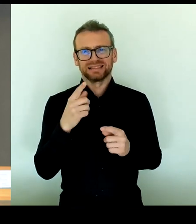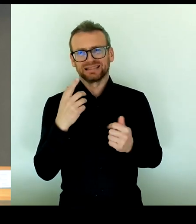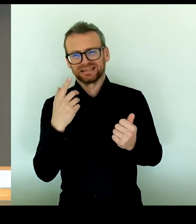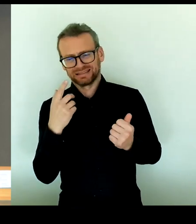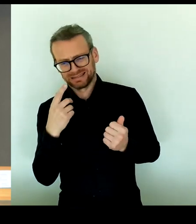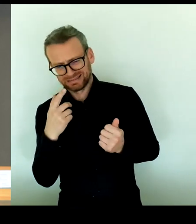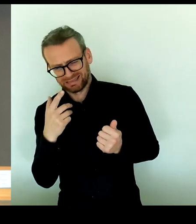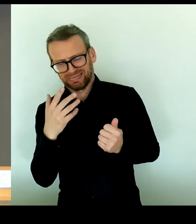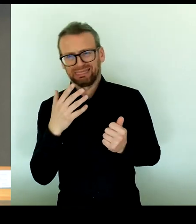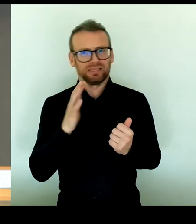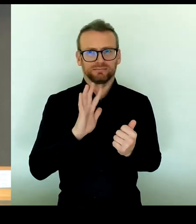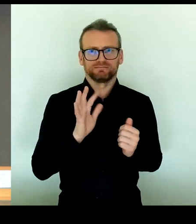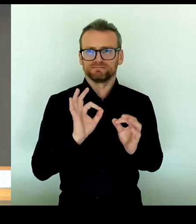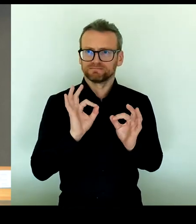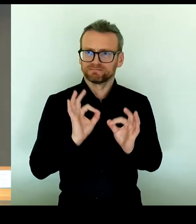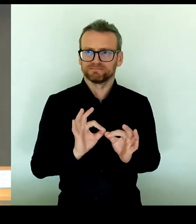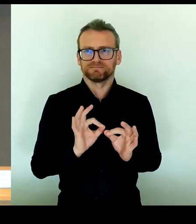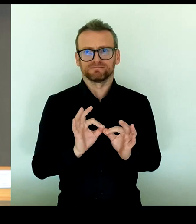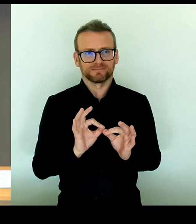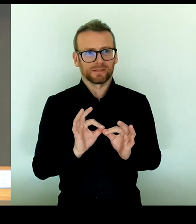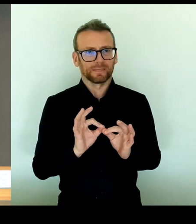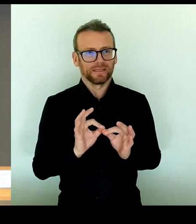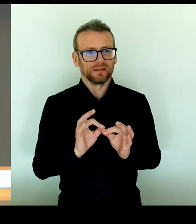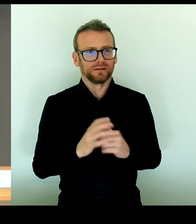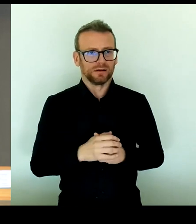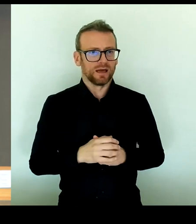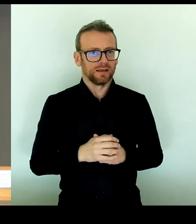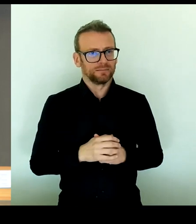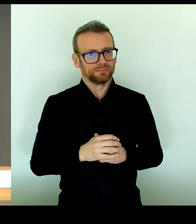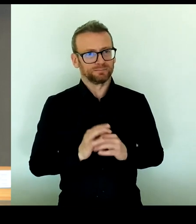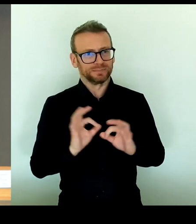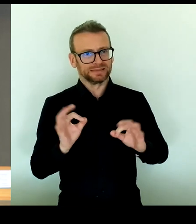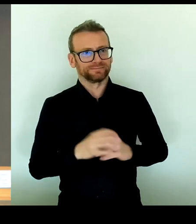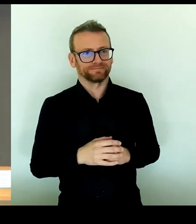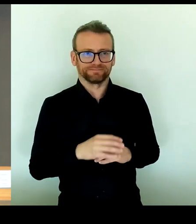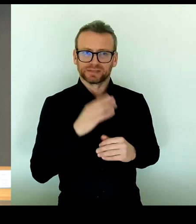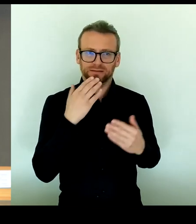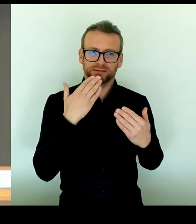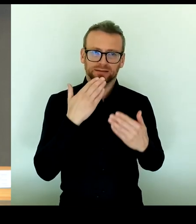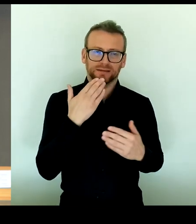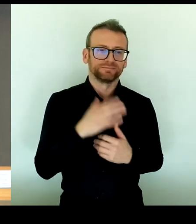beginnt die Fraktion der CDU. Bitte schön, Herr Kollege Kraft Sie haben das Wort. (Beifall) (Rednerwechsel)